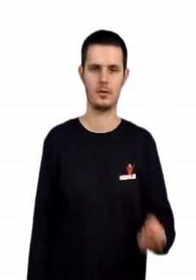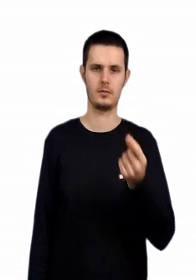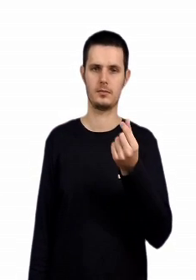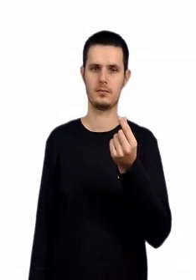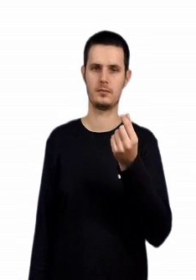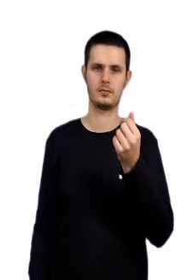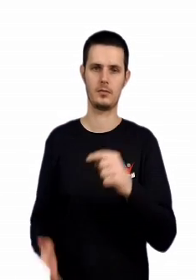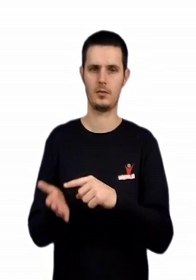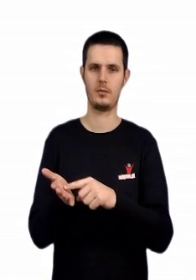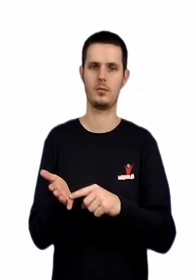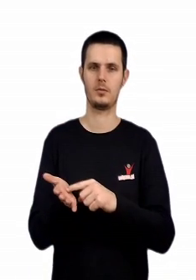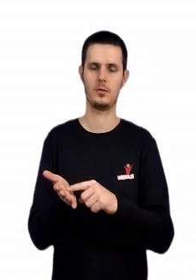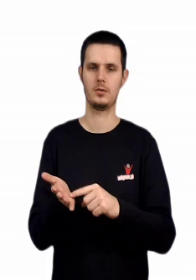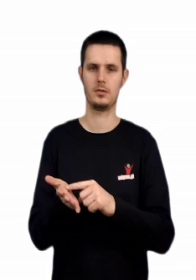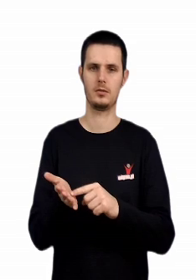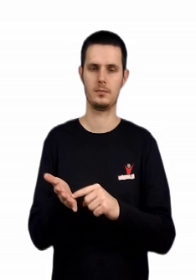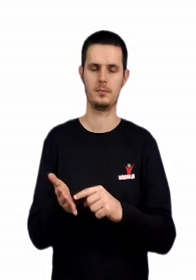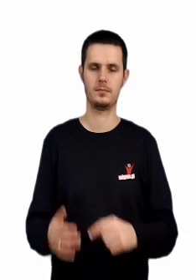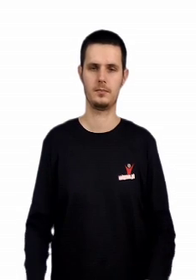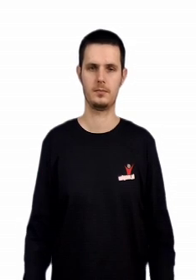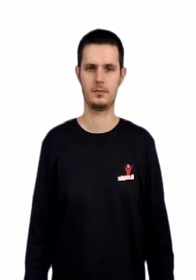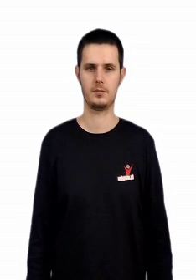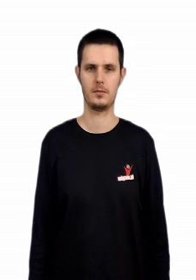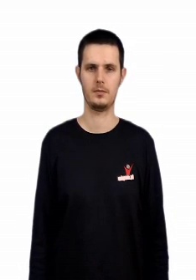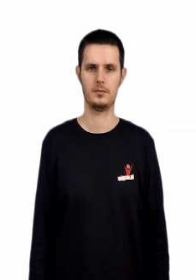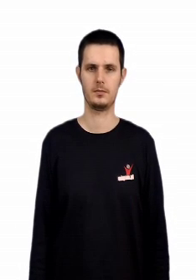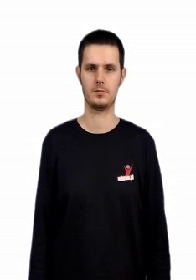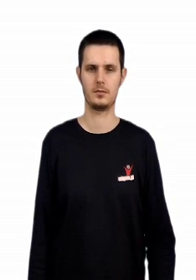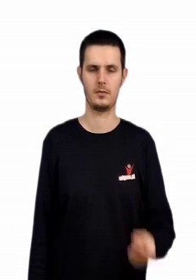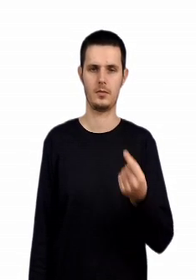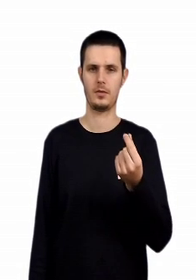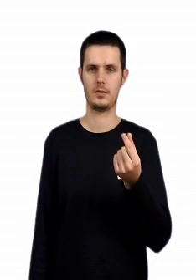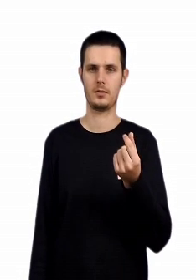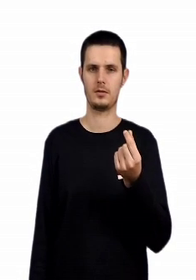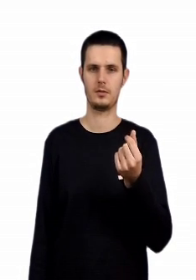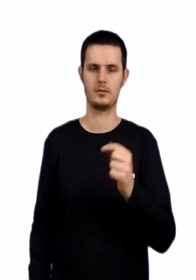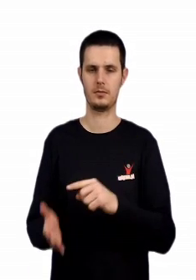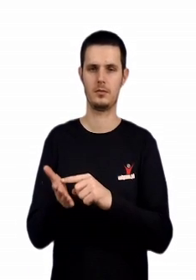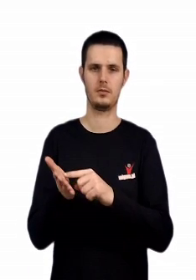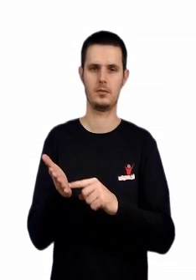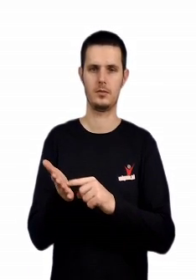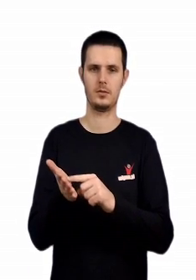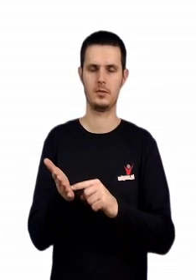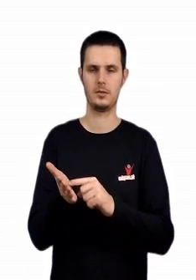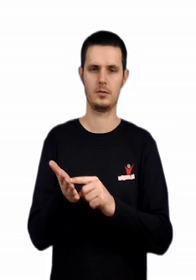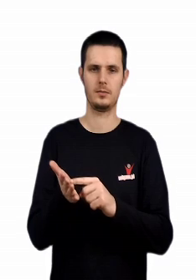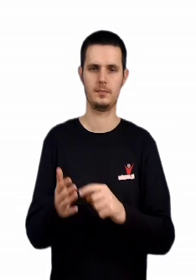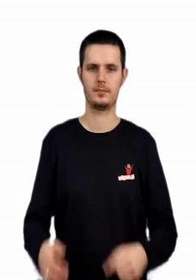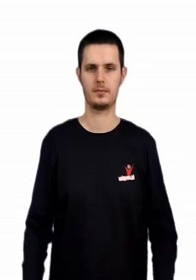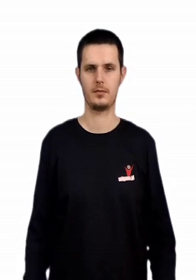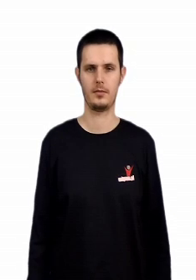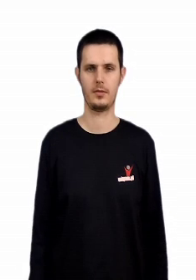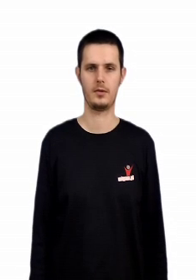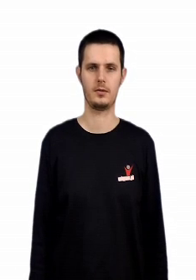MONETA